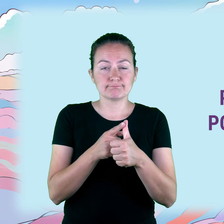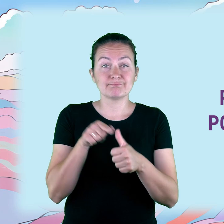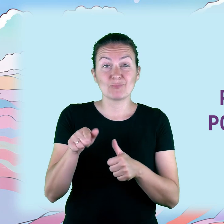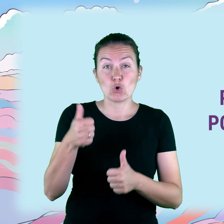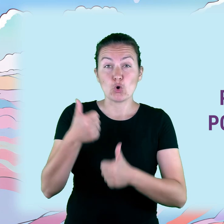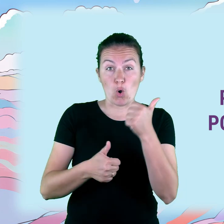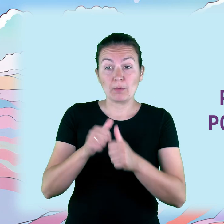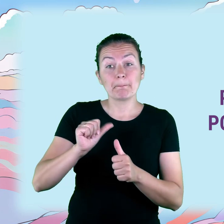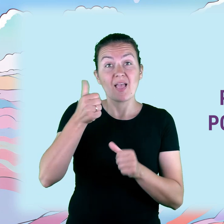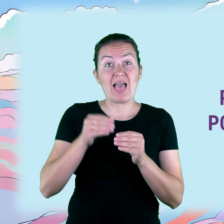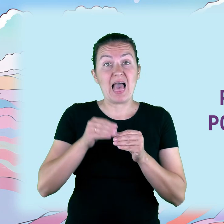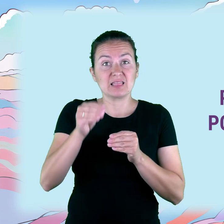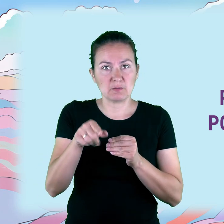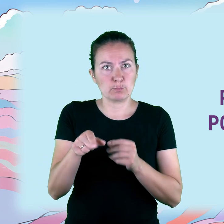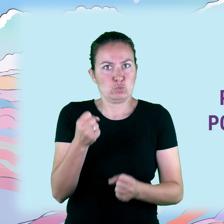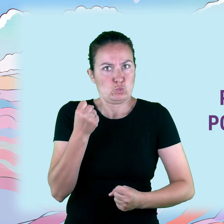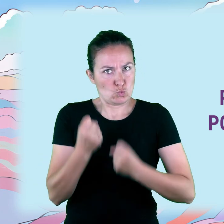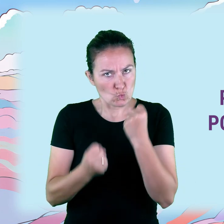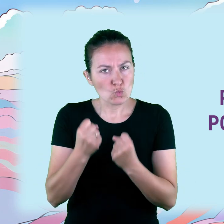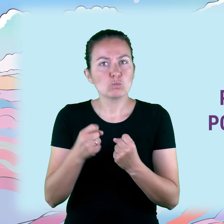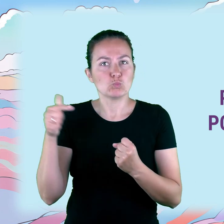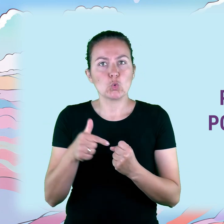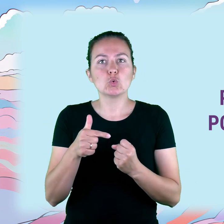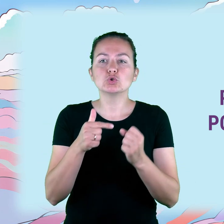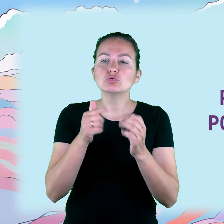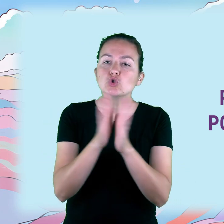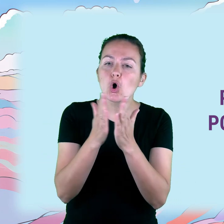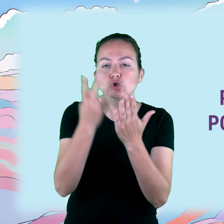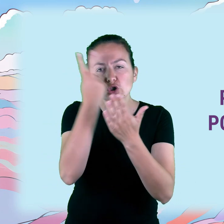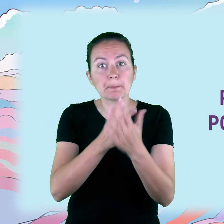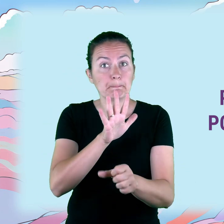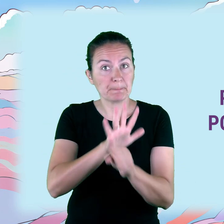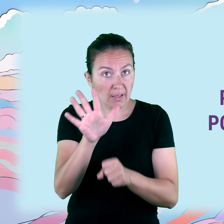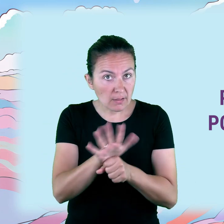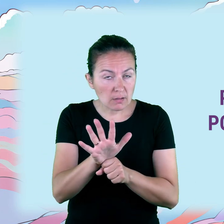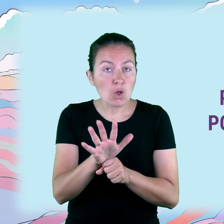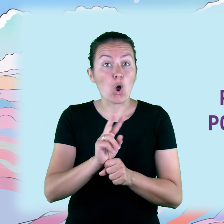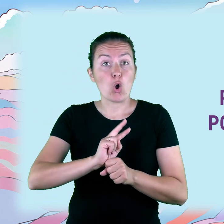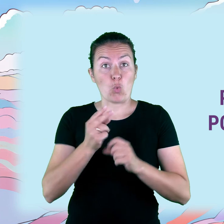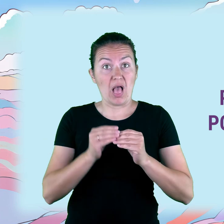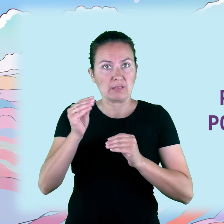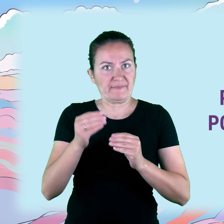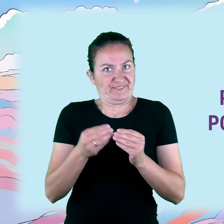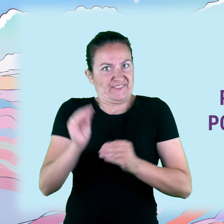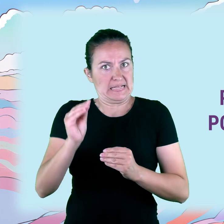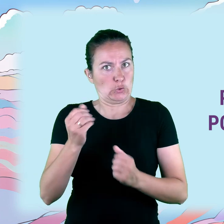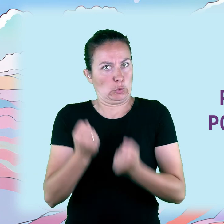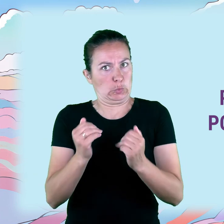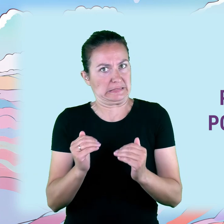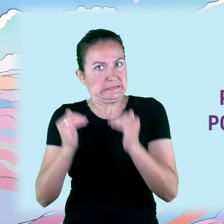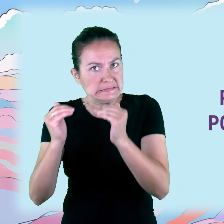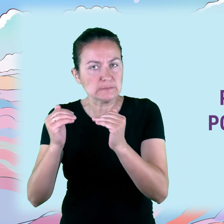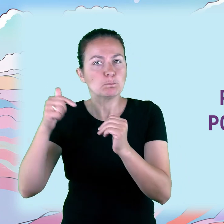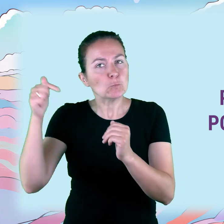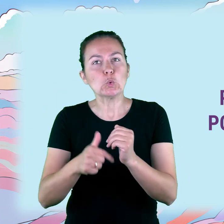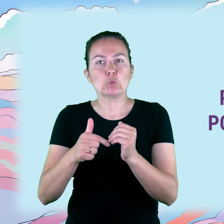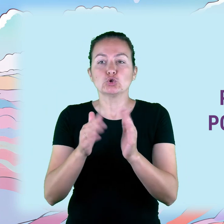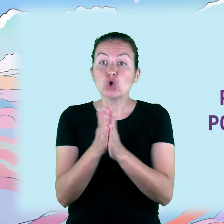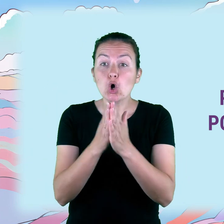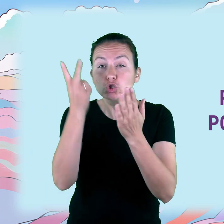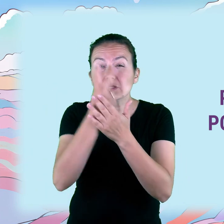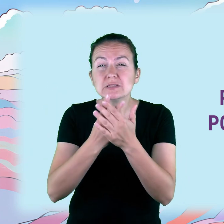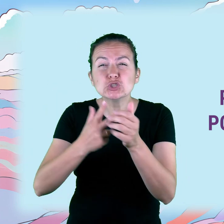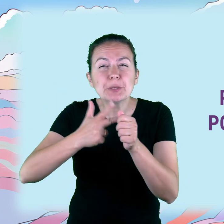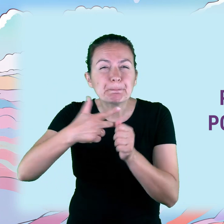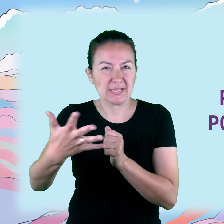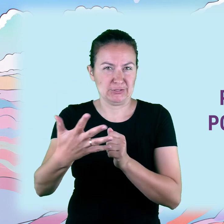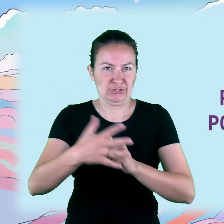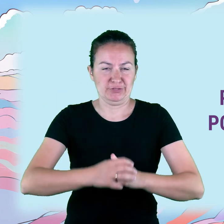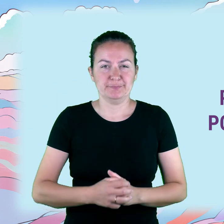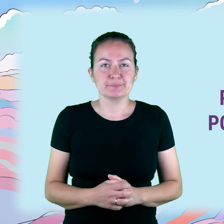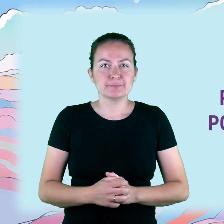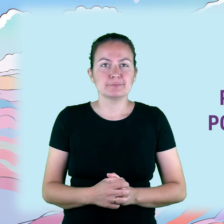1. Pierwszy etap konkursu był trudny. Trzeba było przeczytać 15 książek. W drugim etapie podniesiono poprzeczkę. Teraz trzeba przeczytać aż 35 książek.